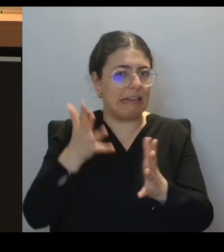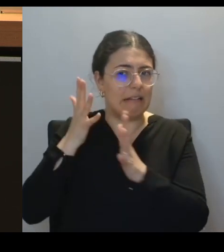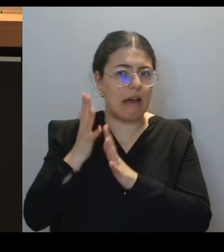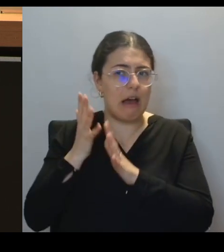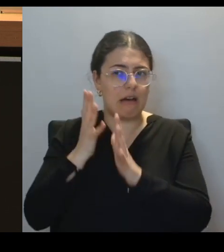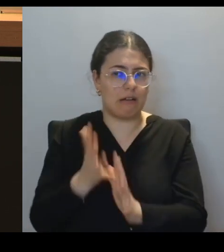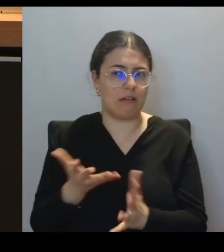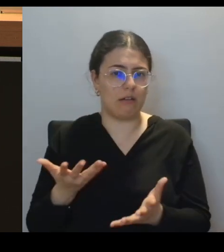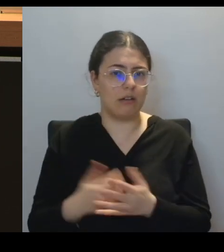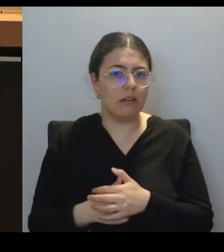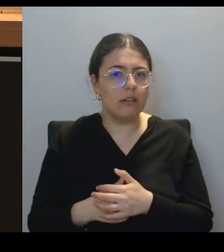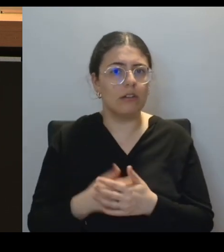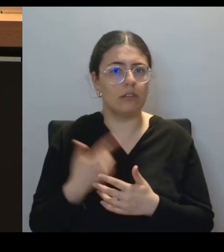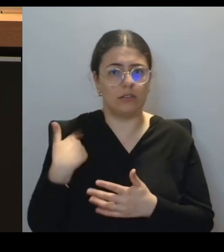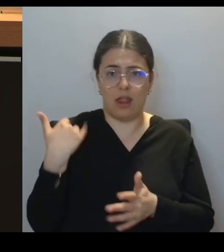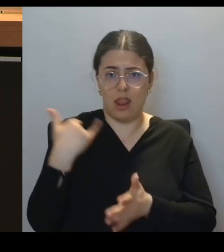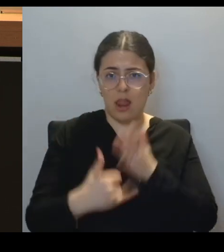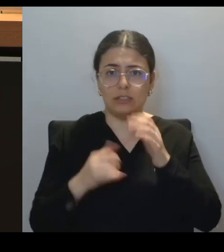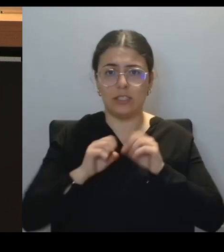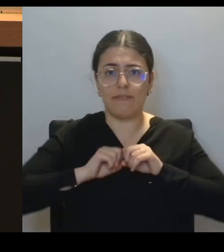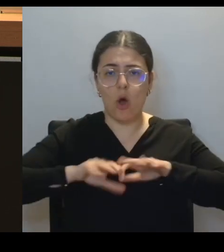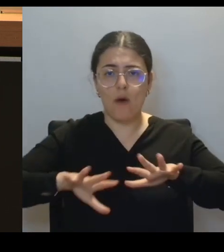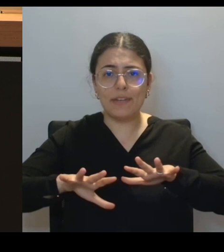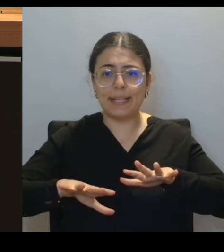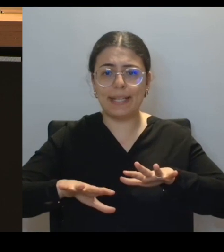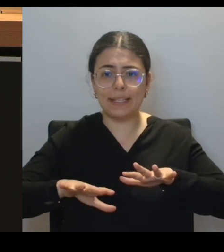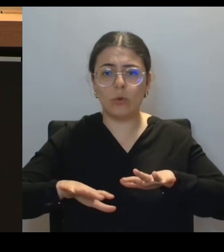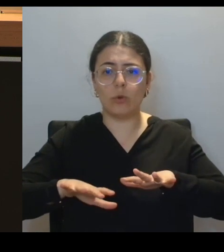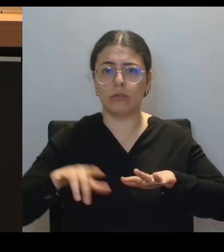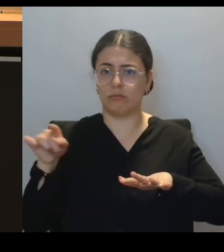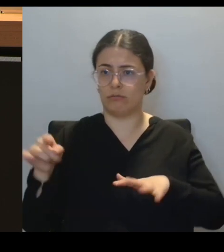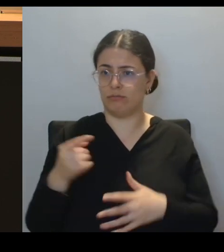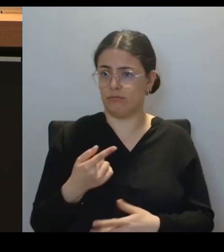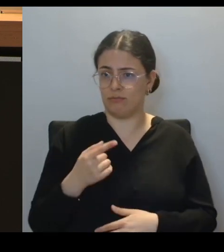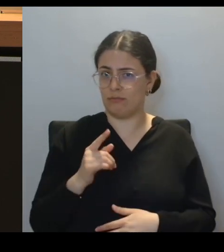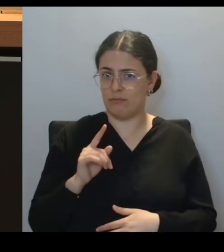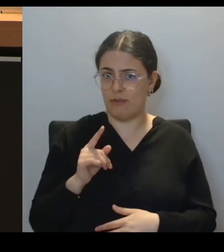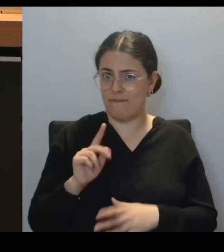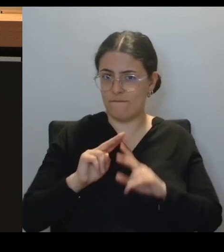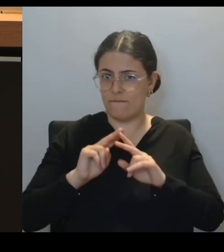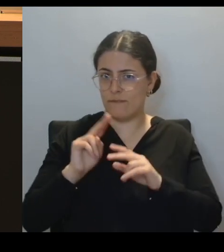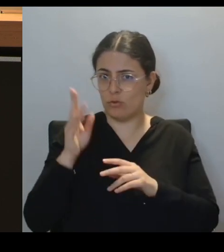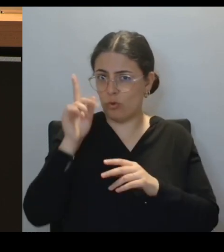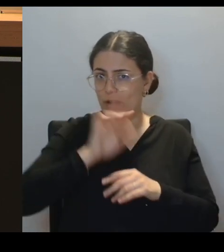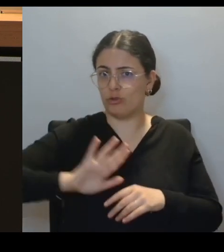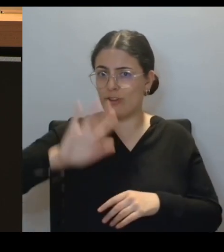noch nicht ein viertes Mal Weltmeister. Und übrigens Angela Merkels Satz Das Internet ist für uns